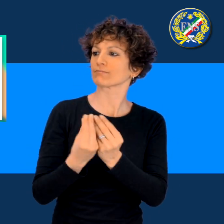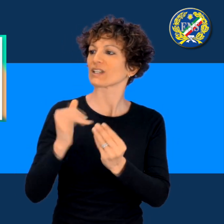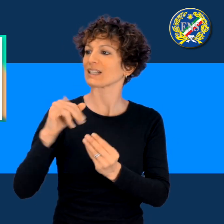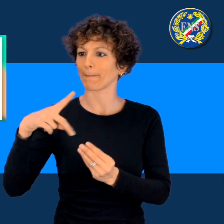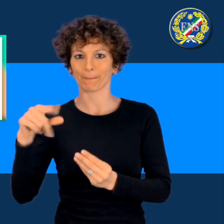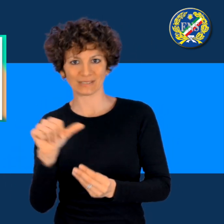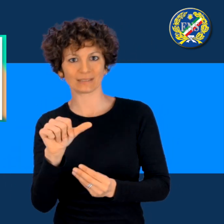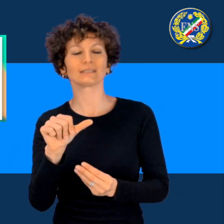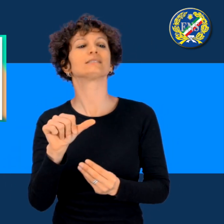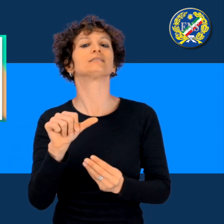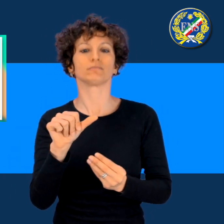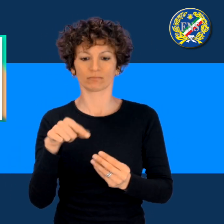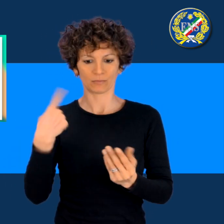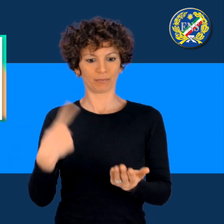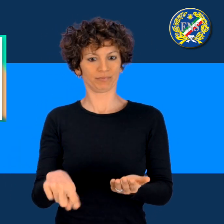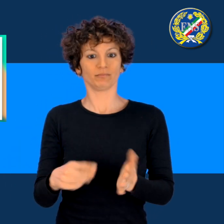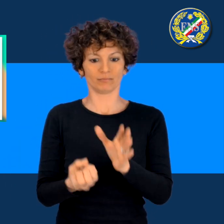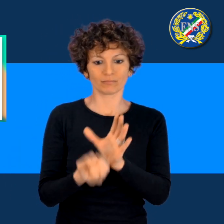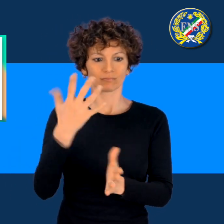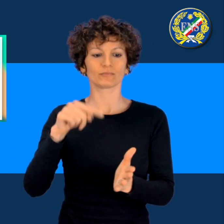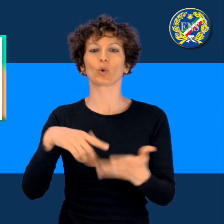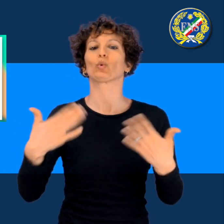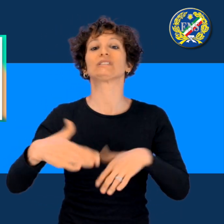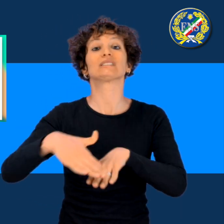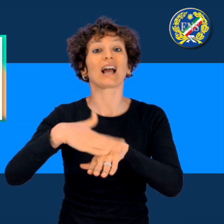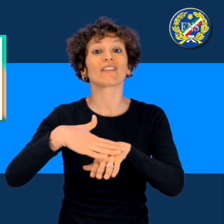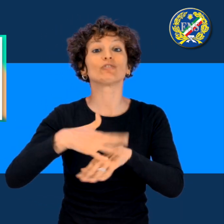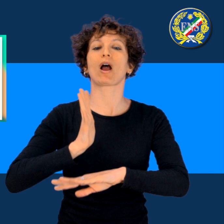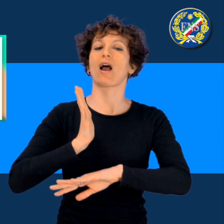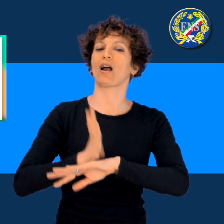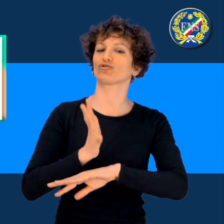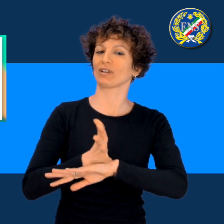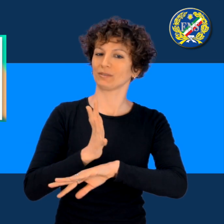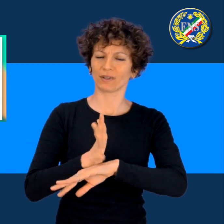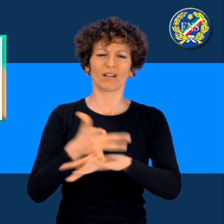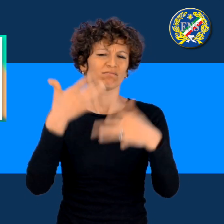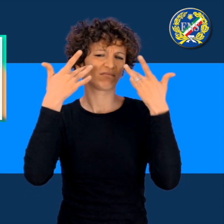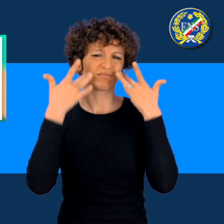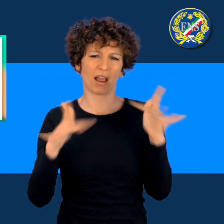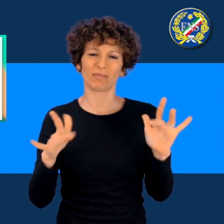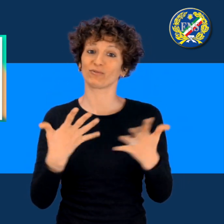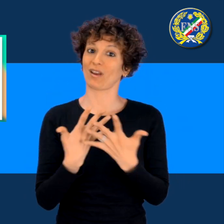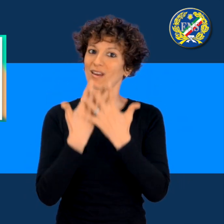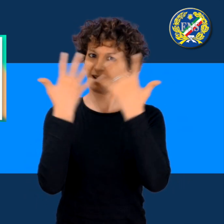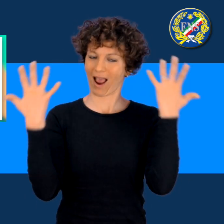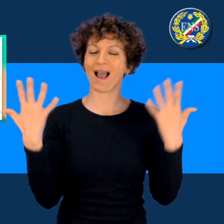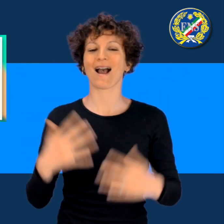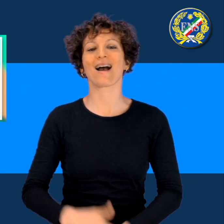"per la presentazione delle domande, l’INPS, di concerto con il Ministro per le Disabilità,